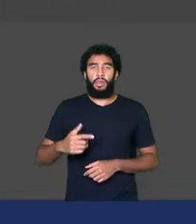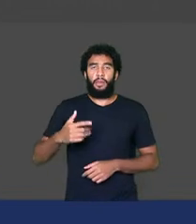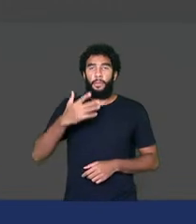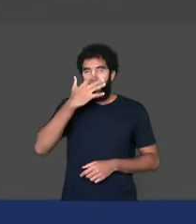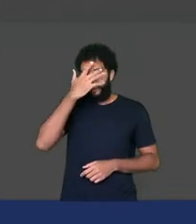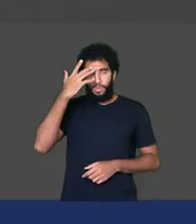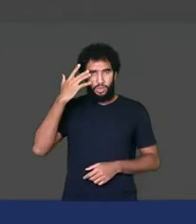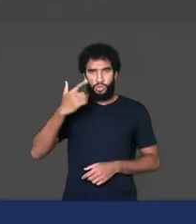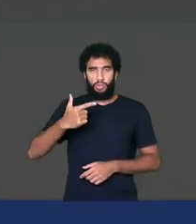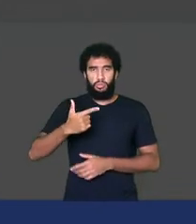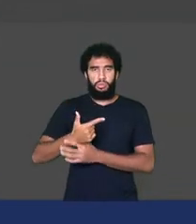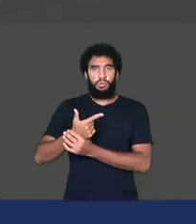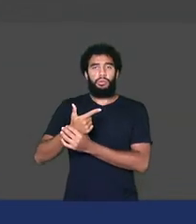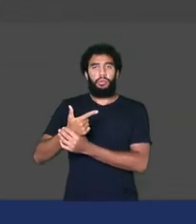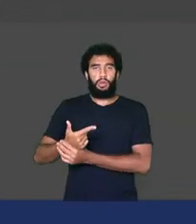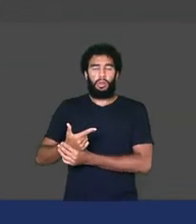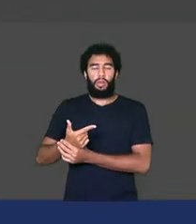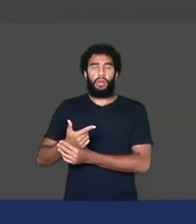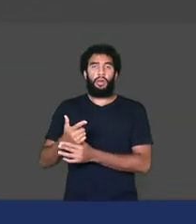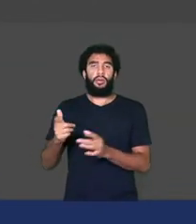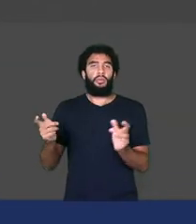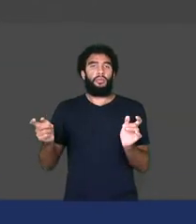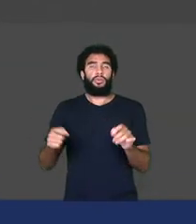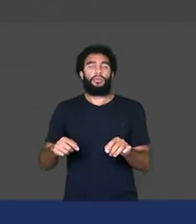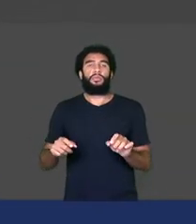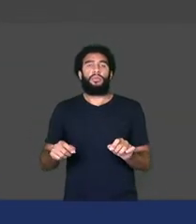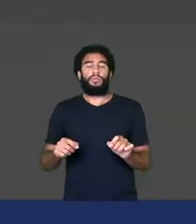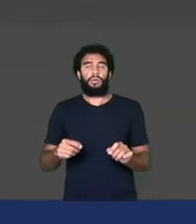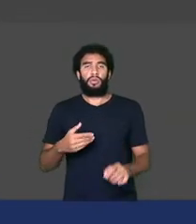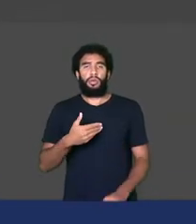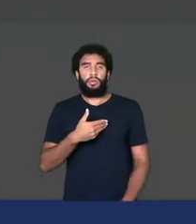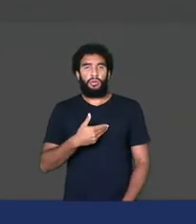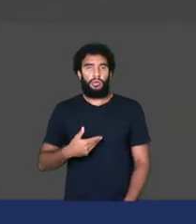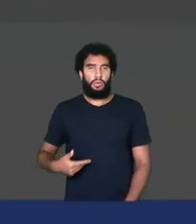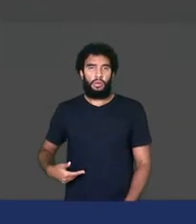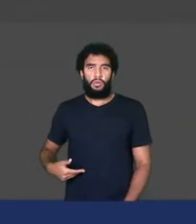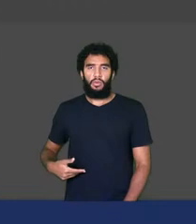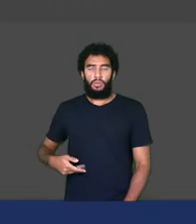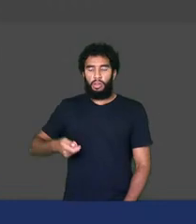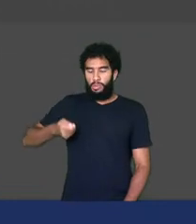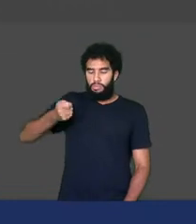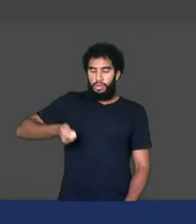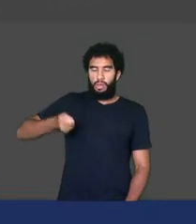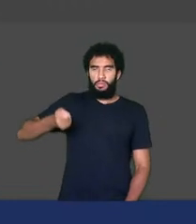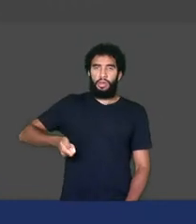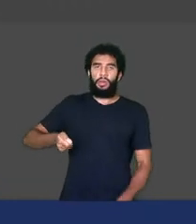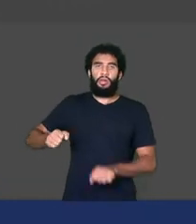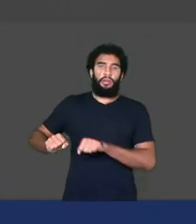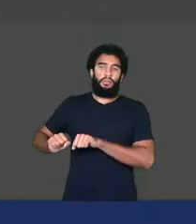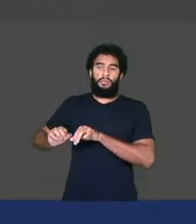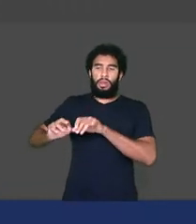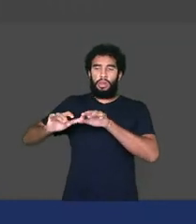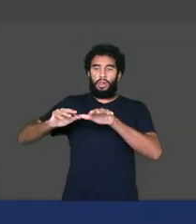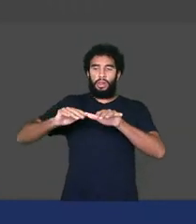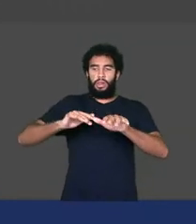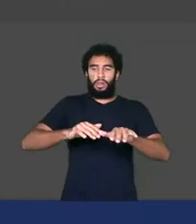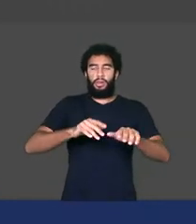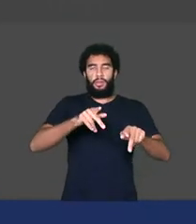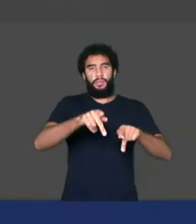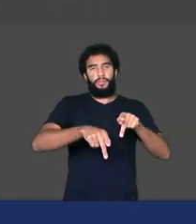GUERRA. O DESARMAMENTO DA MESMA FORMA DE CIVIS, APENAS POSSIBILITA QUE GOVERNOS TIRANOS AVANCEM SOBRE OS